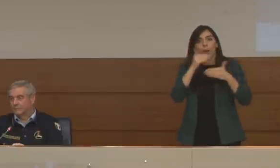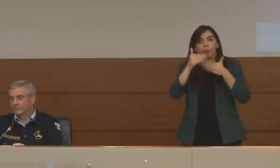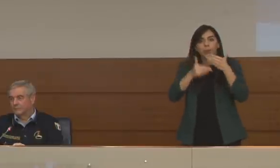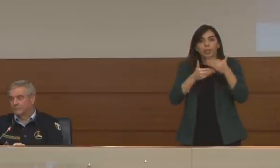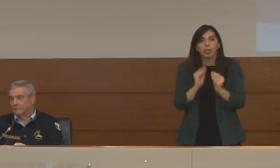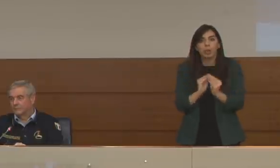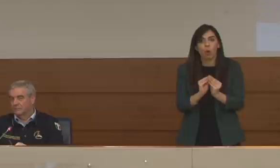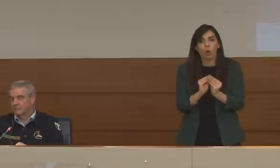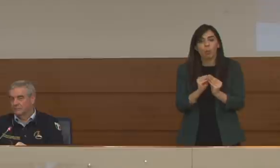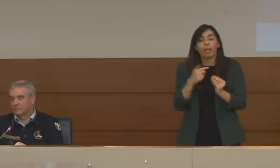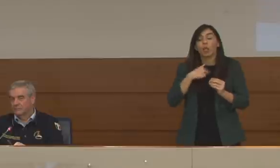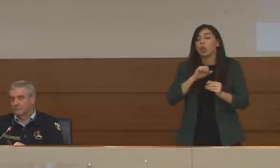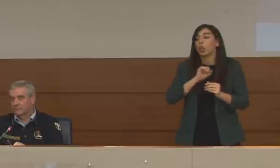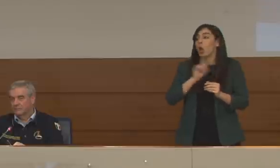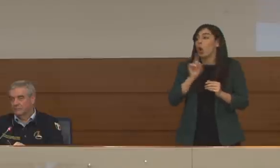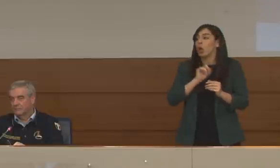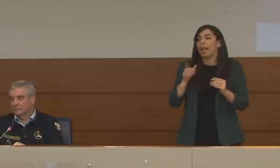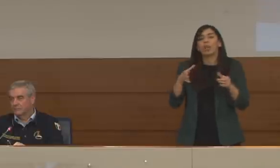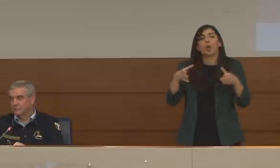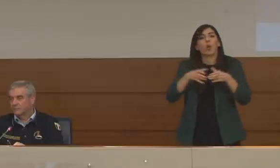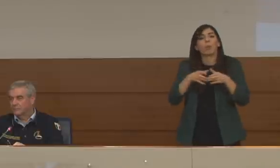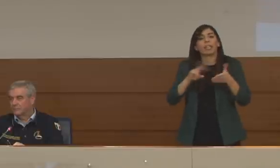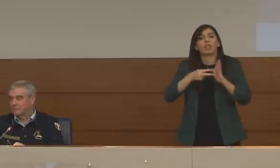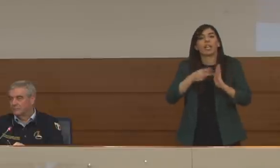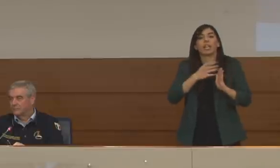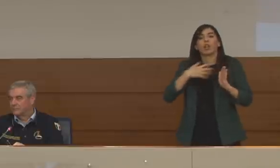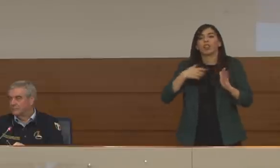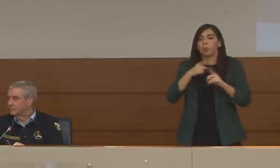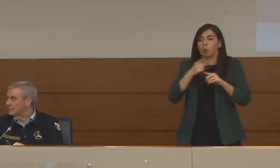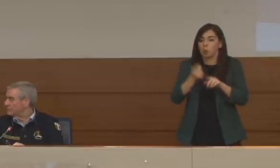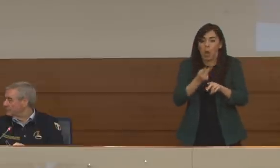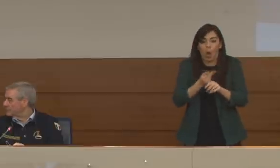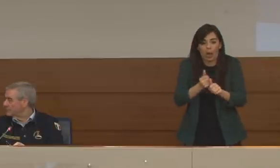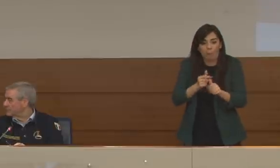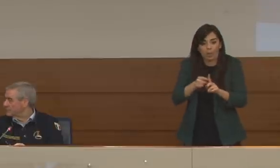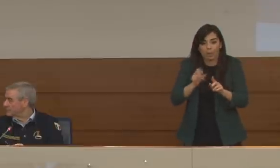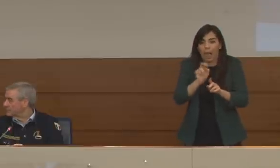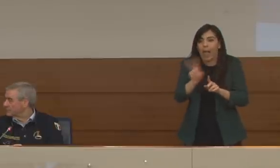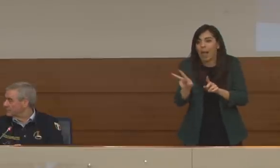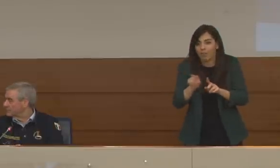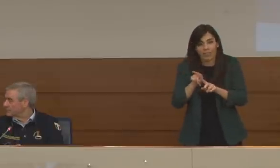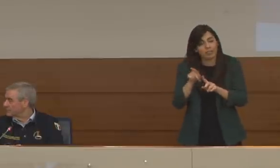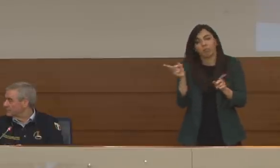Scientifico ovviamente aspetterà due ore prima. Ma non può nemmeno formulare delle